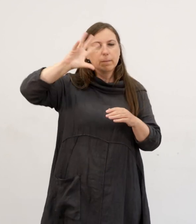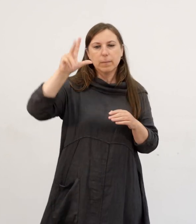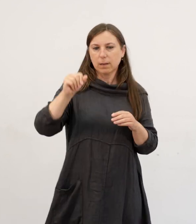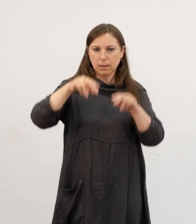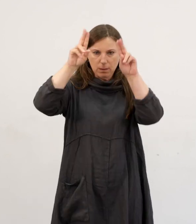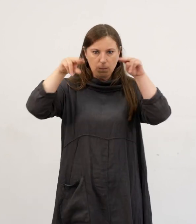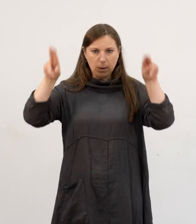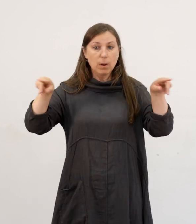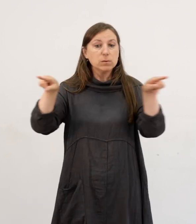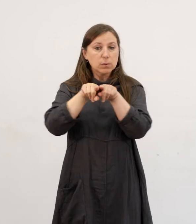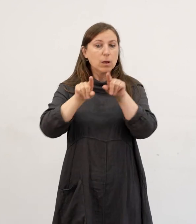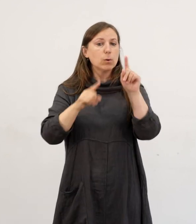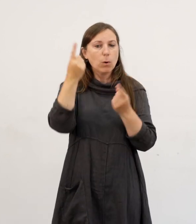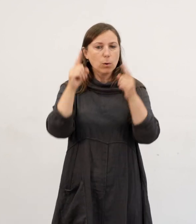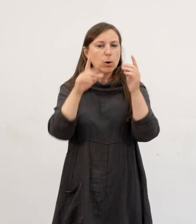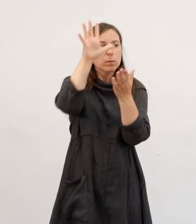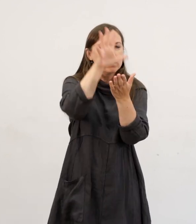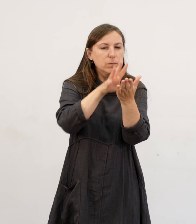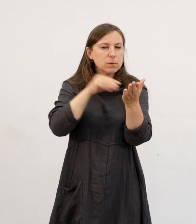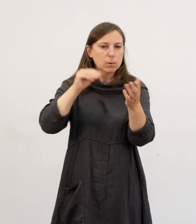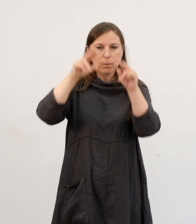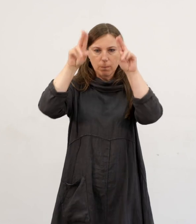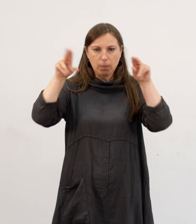pałacu z kompleksem ogrodów, zwanego Podlaskim Wersalem.